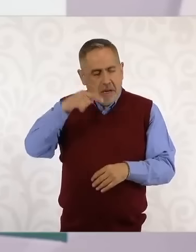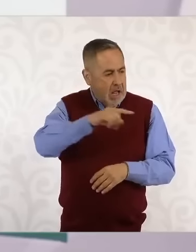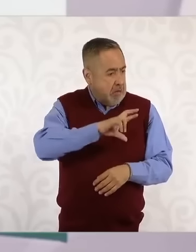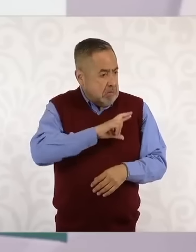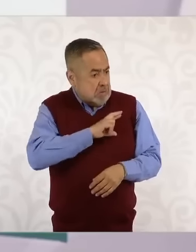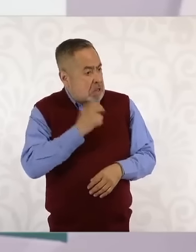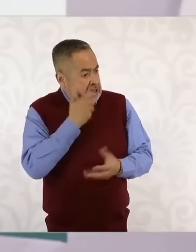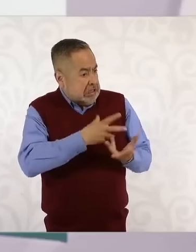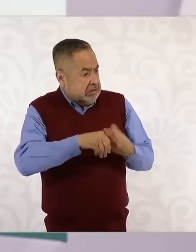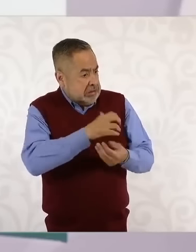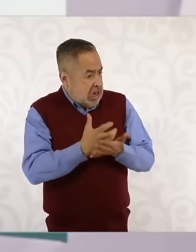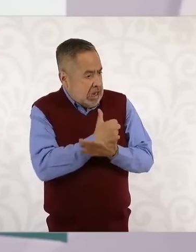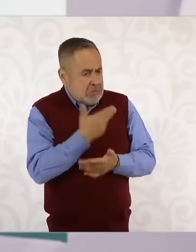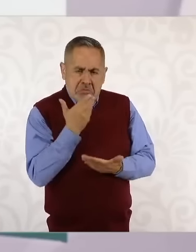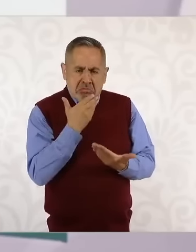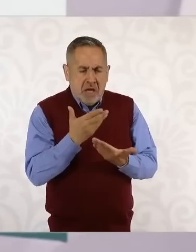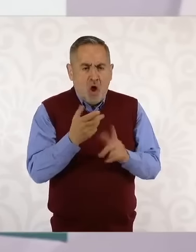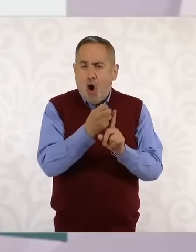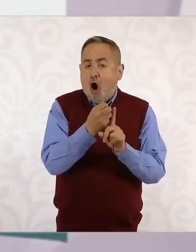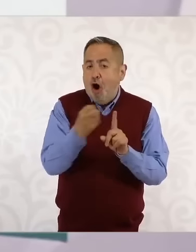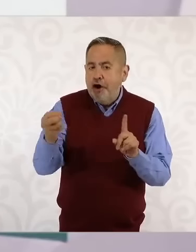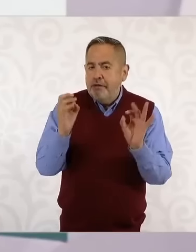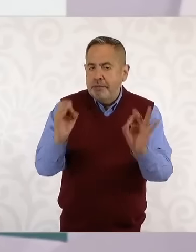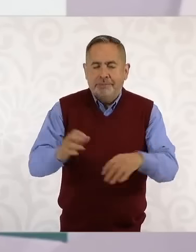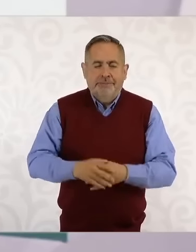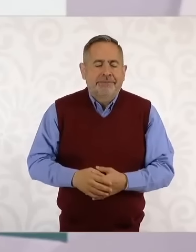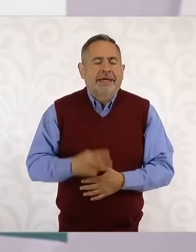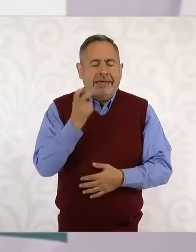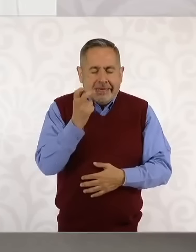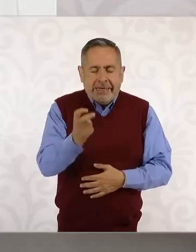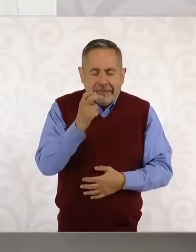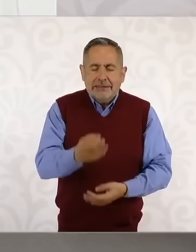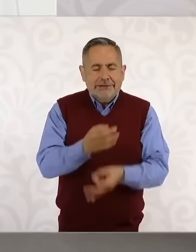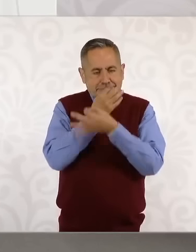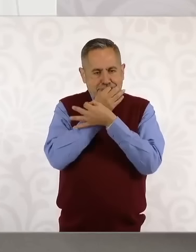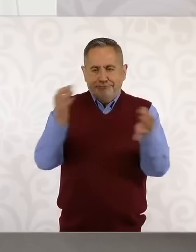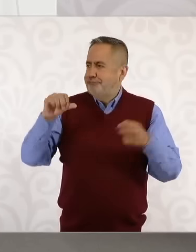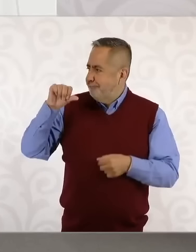generar y ganó un concurso. Entonces, esto es lo que estamos anunciando el día de hoy. Es lo